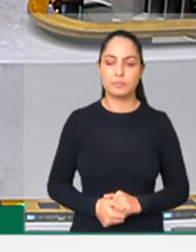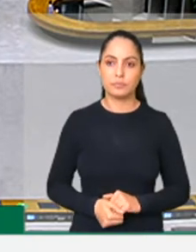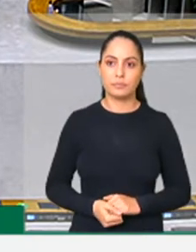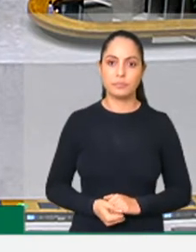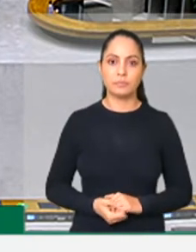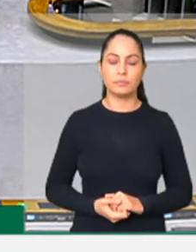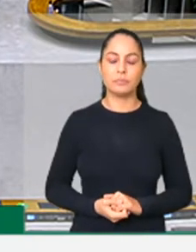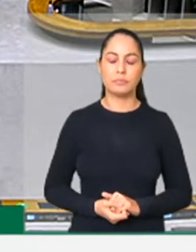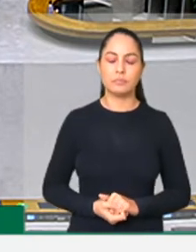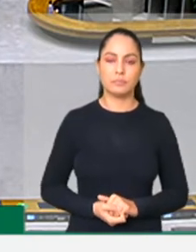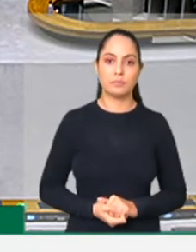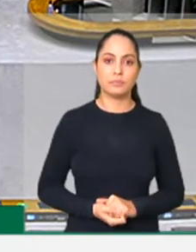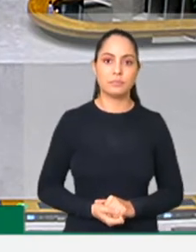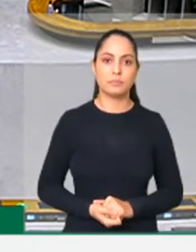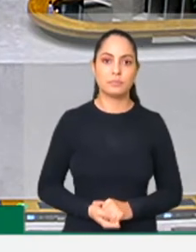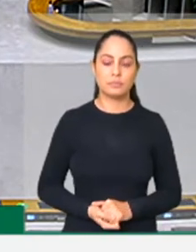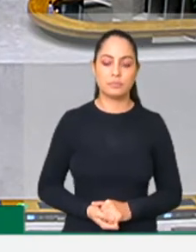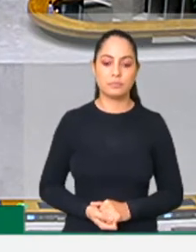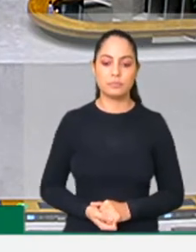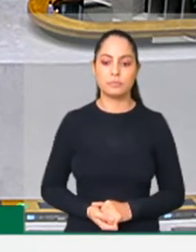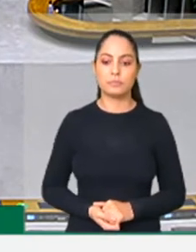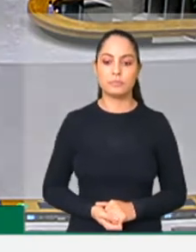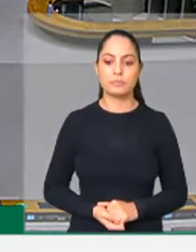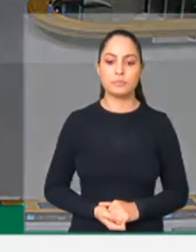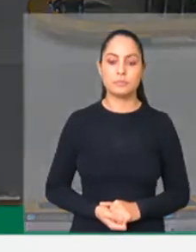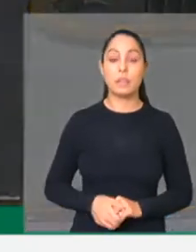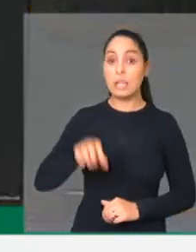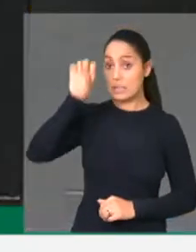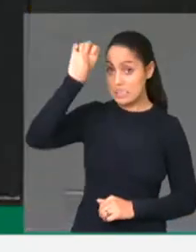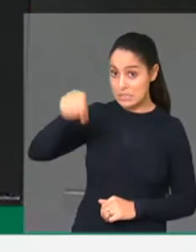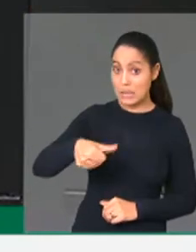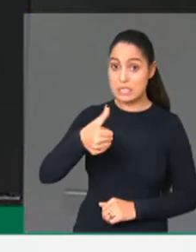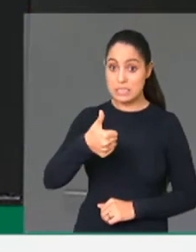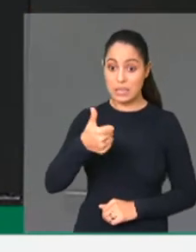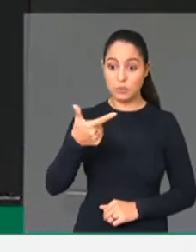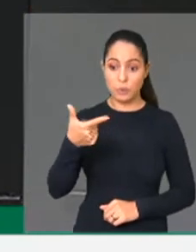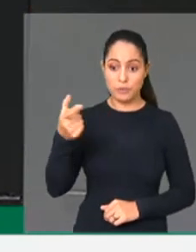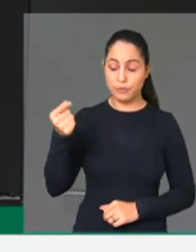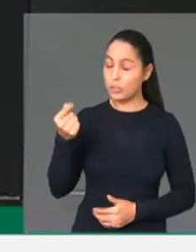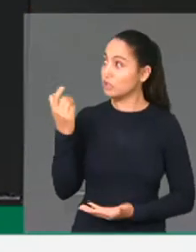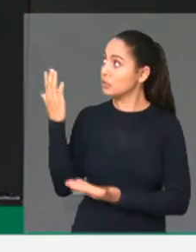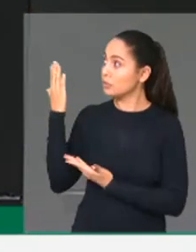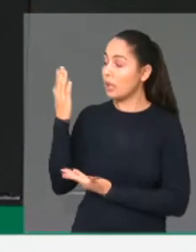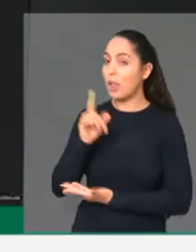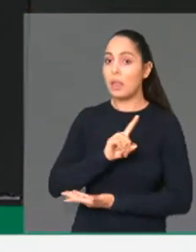FLORENCE, VOTOU COM O PARTIDO, TIVE PROBLEMA NO INFOLEG, OBRIGADO. -- [PRESIDENTE]: EM